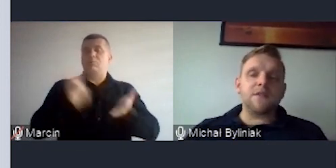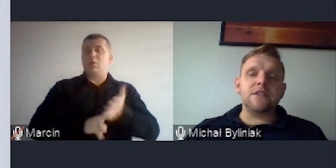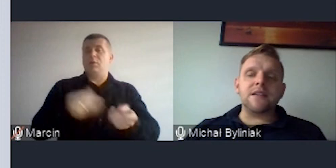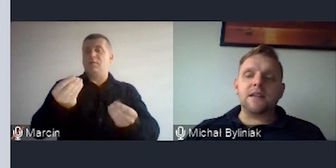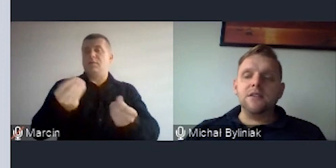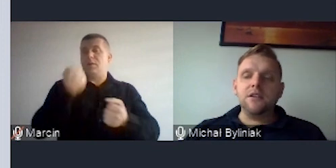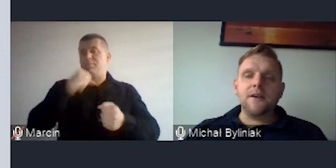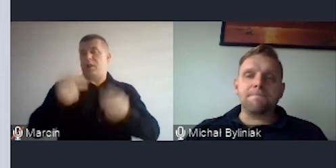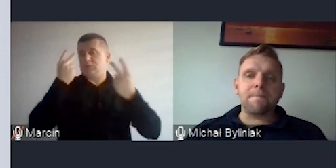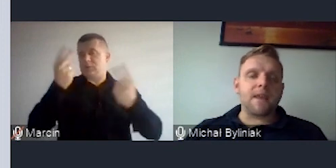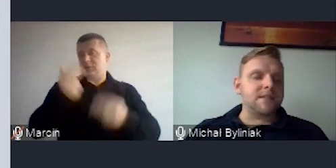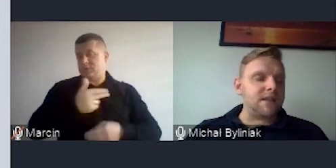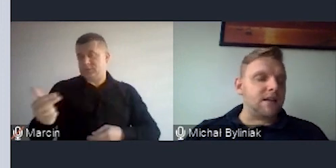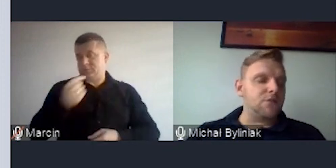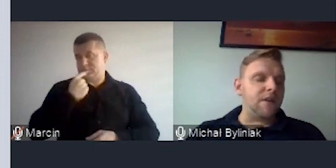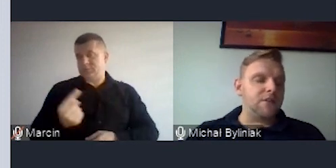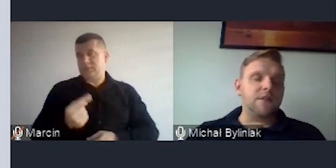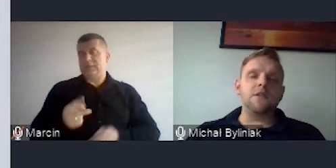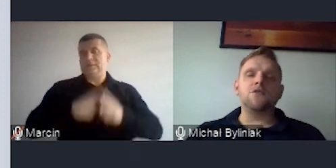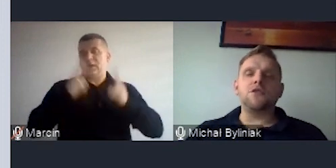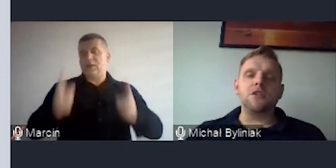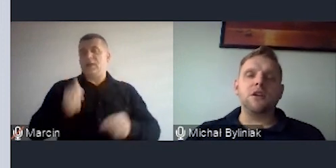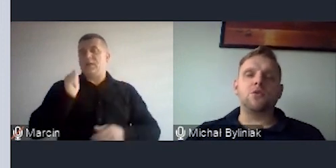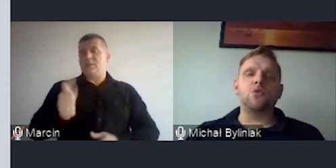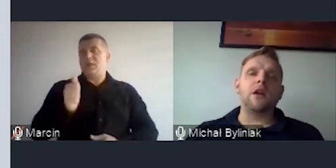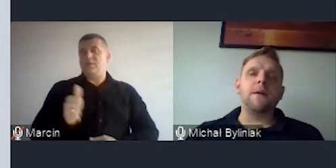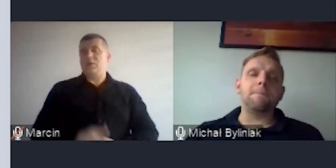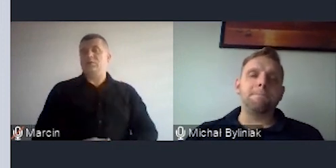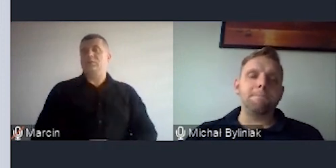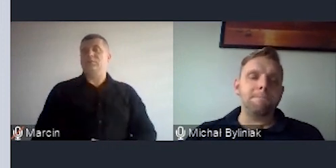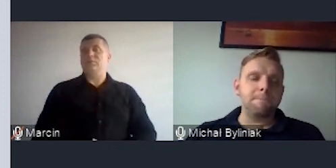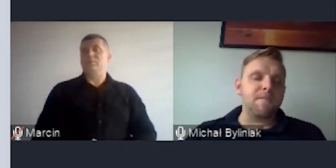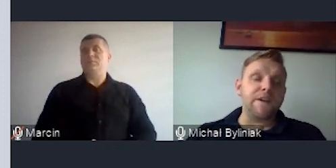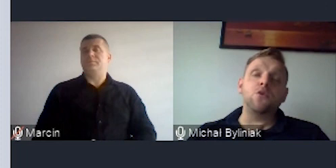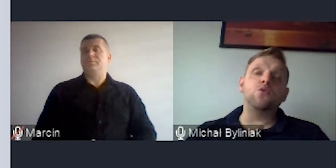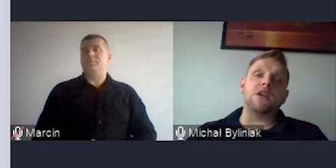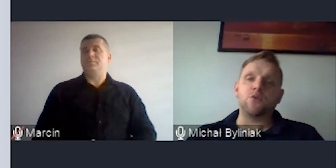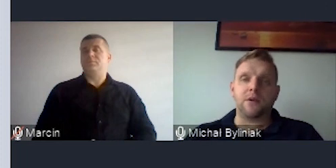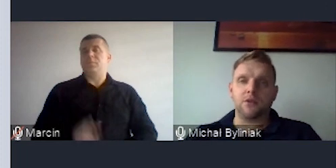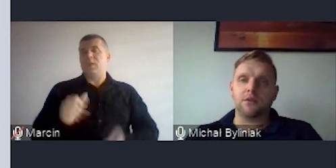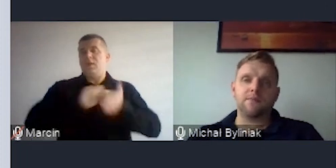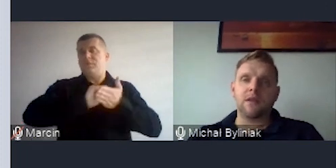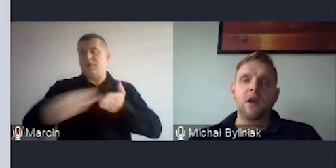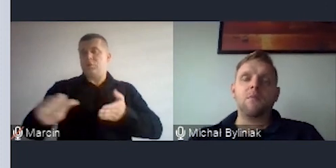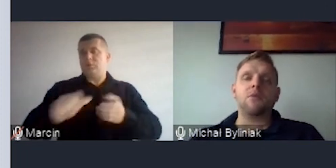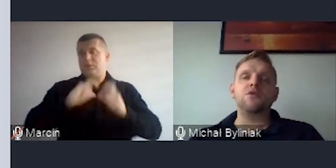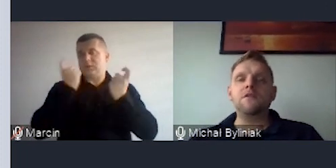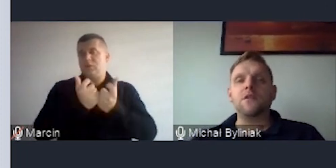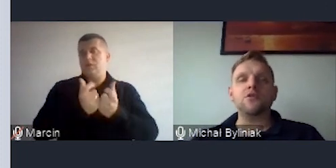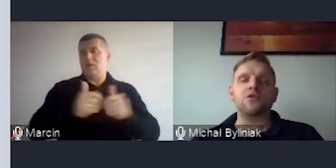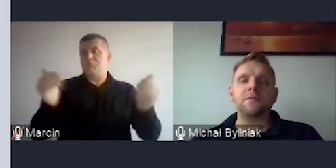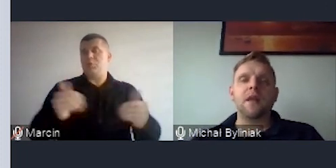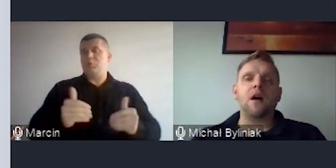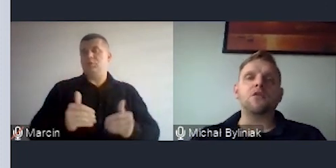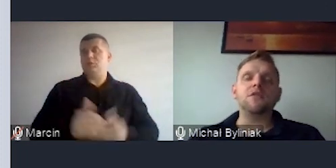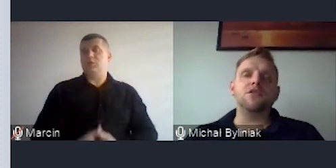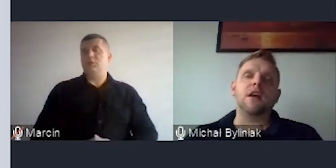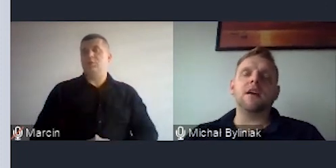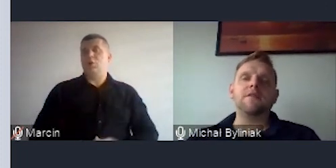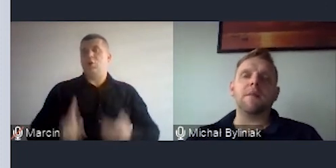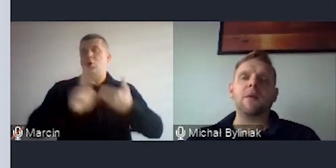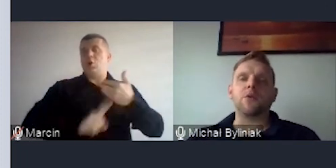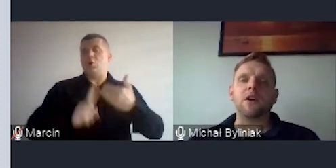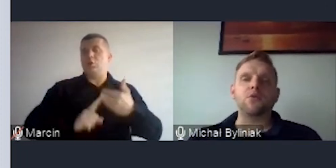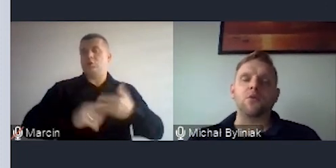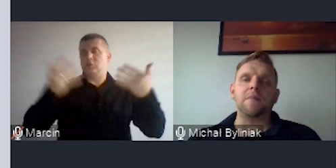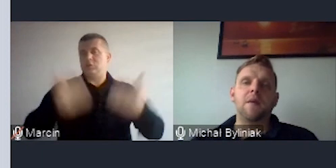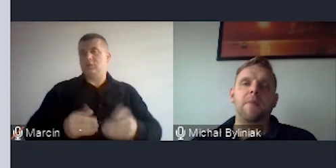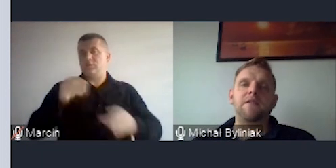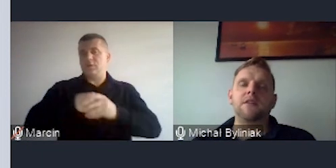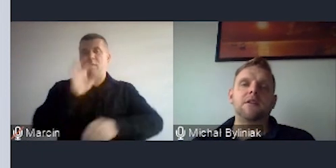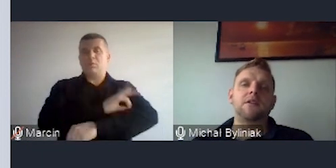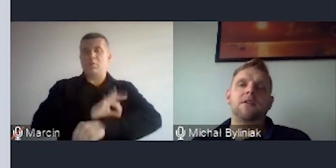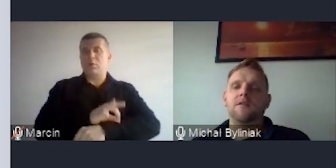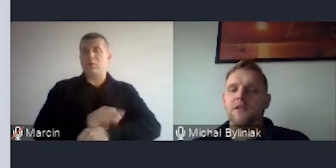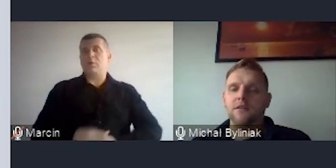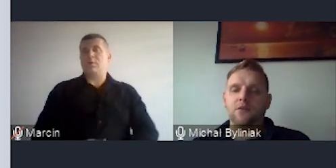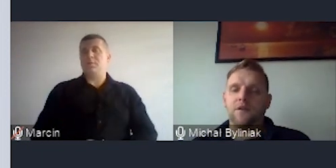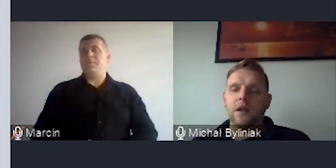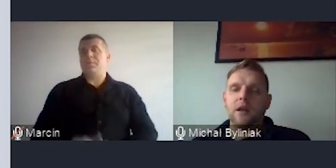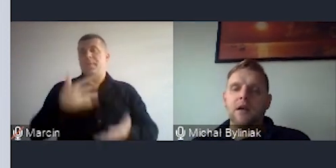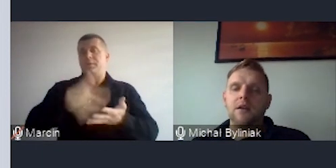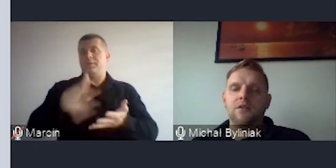Bardzo ważne zagadnienie z zakresu kwalifikowalności, które wyklucza zupełnie możliwość rozliczania w ramach projektu pewnych wydatków.